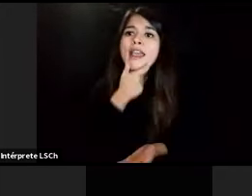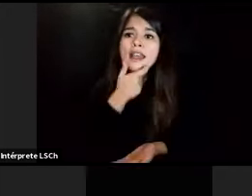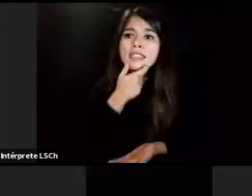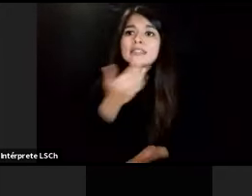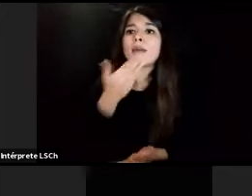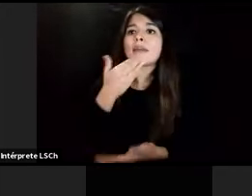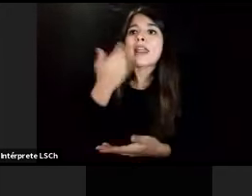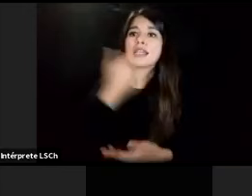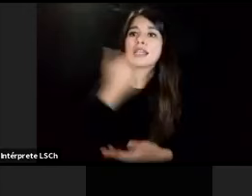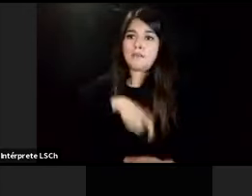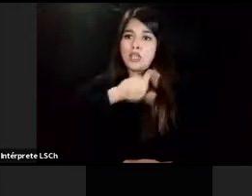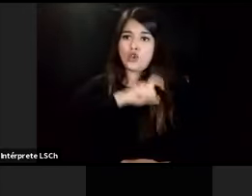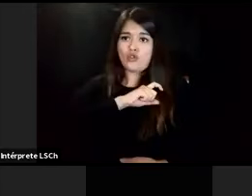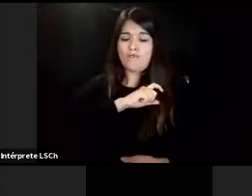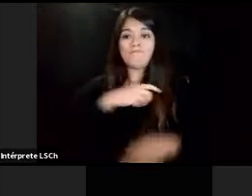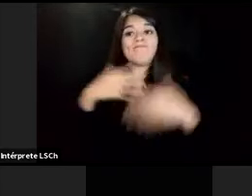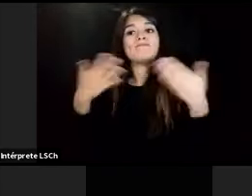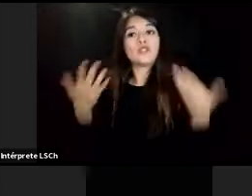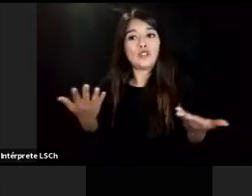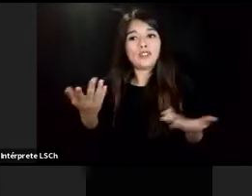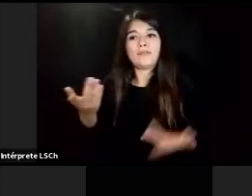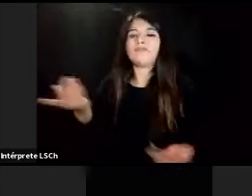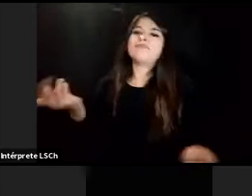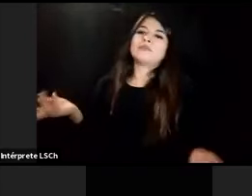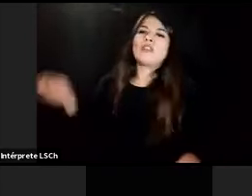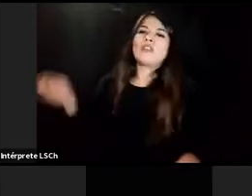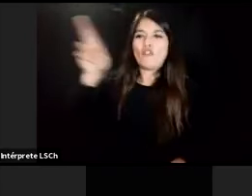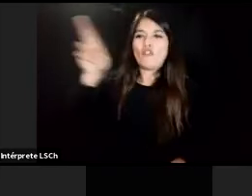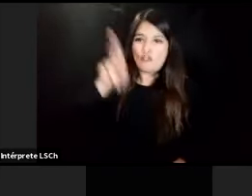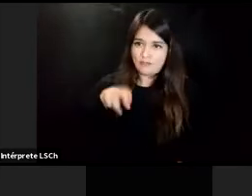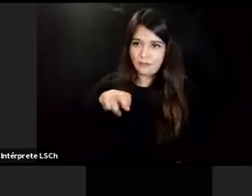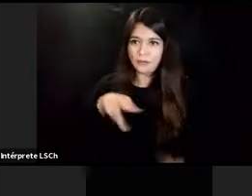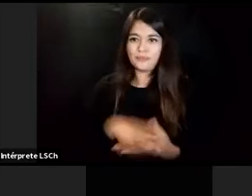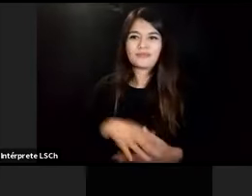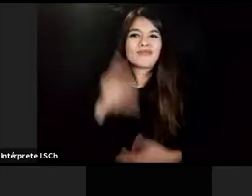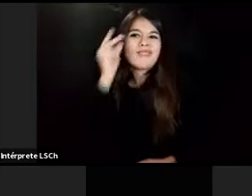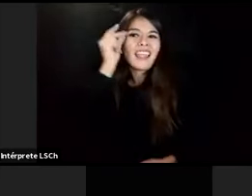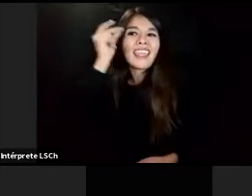Pues bien, volvamos a esta idea de leer, de este primer gran prejuicio de